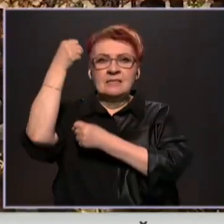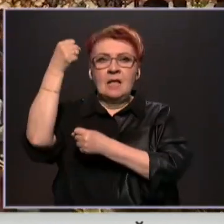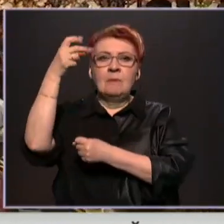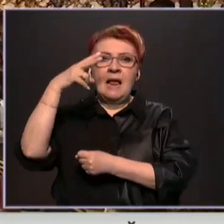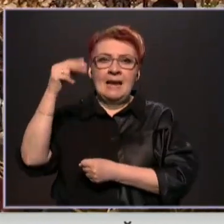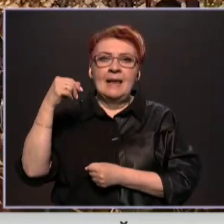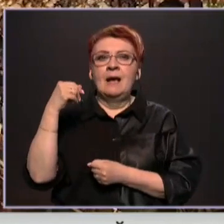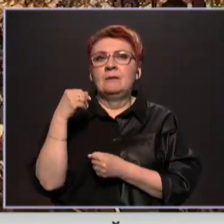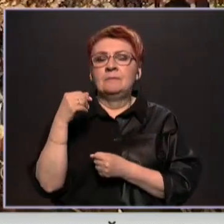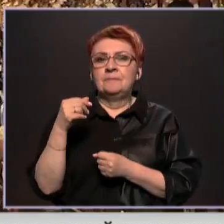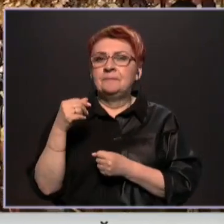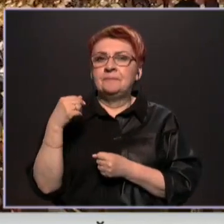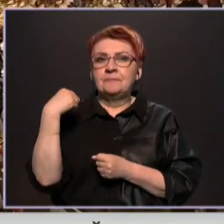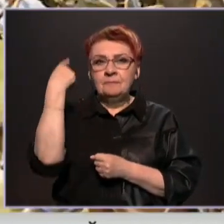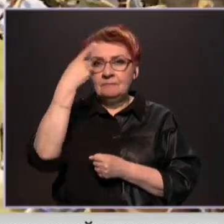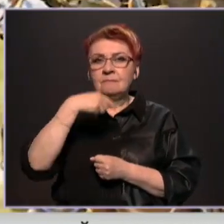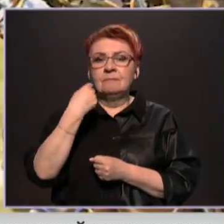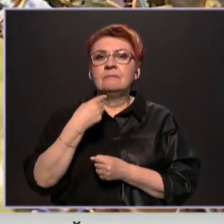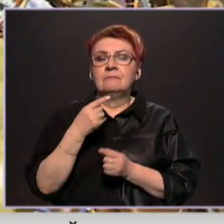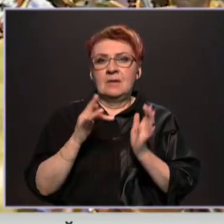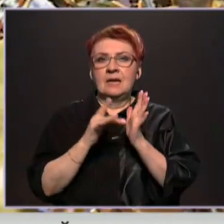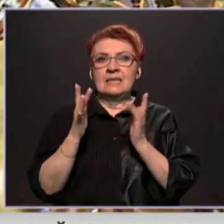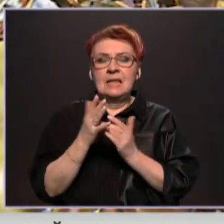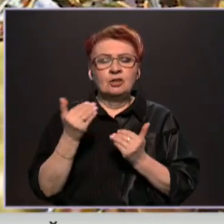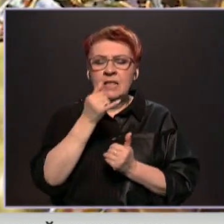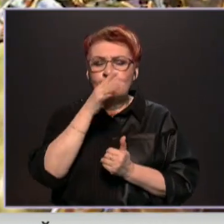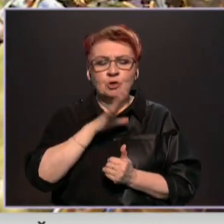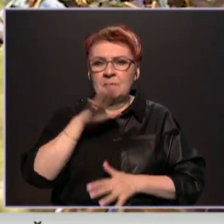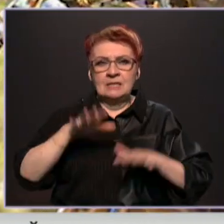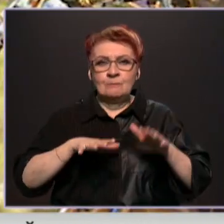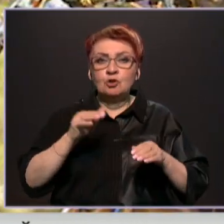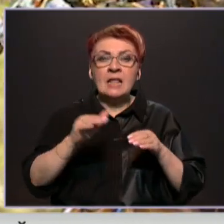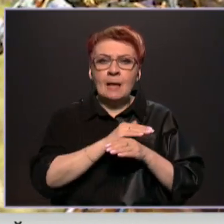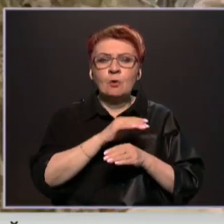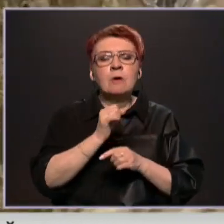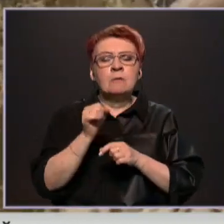стороне Бога и против зла и сегодня не может быть сомнений в том что добро победить зло в